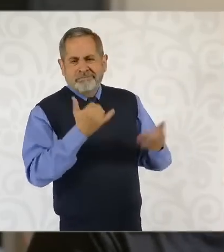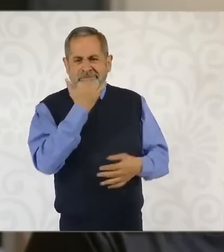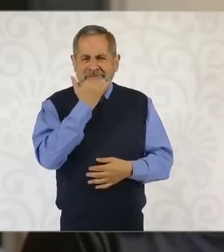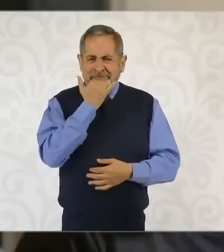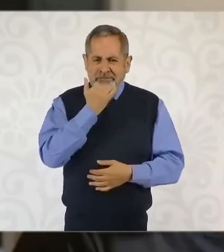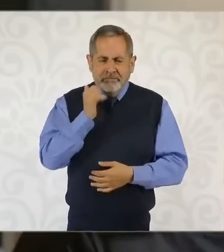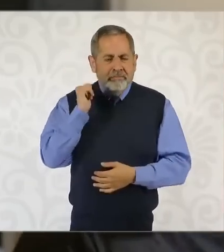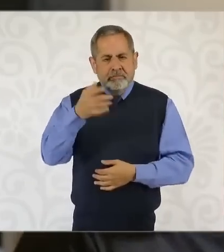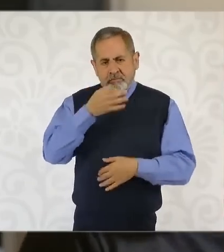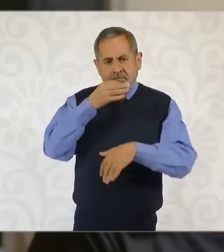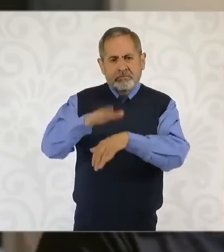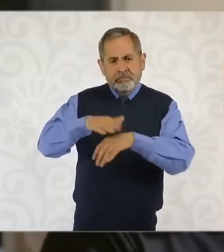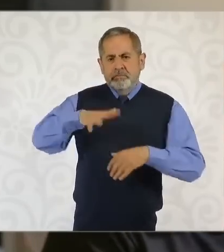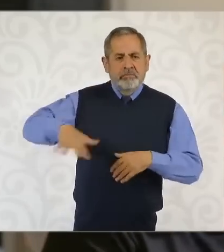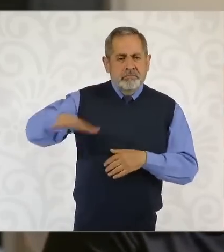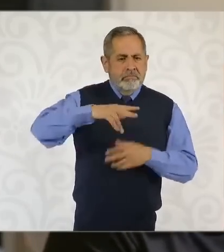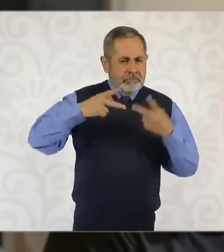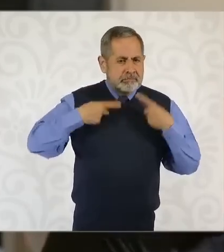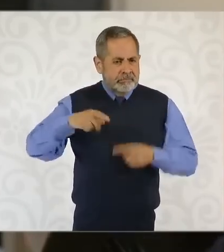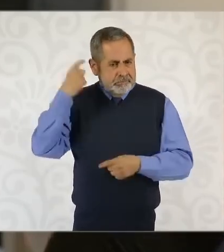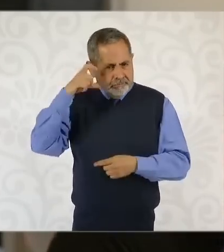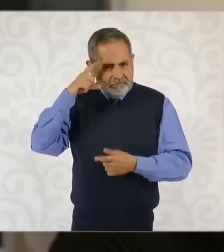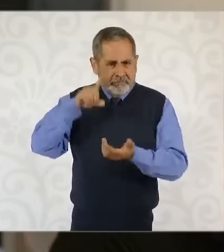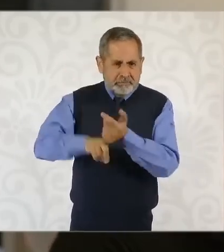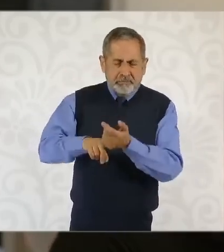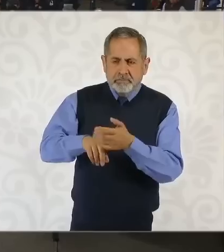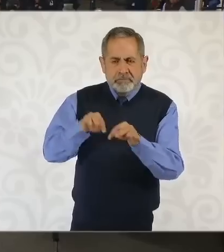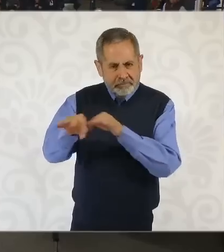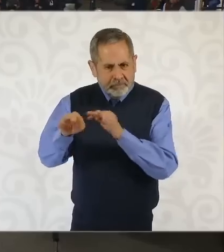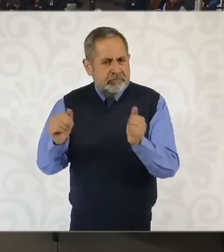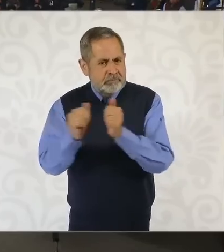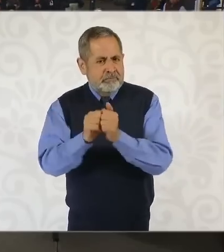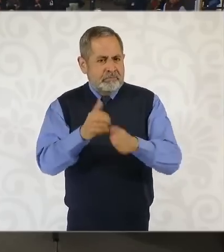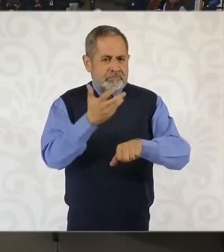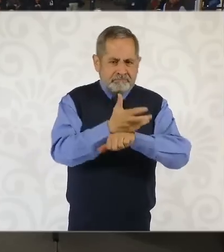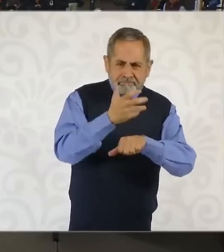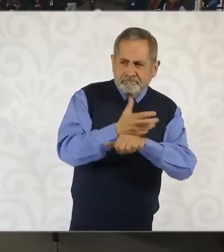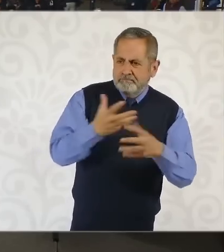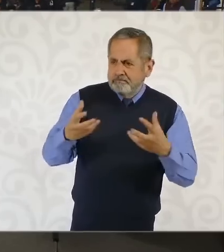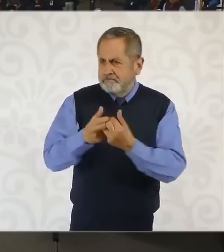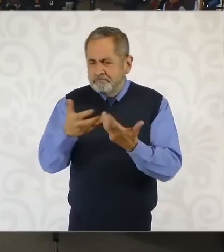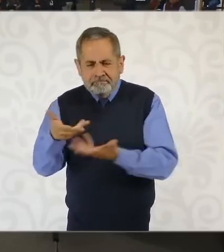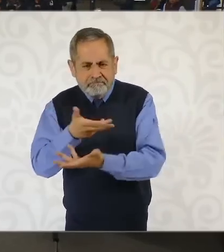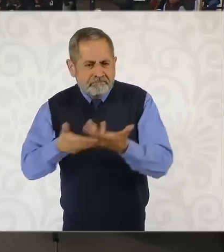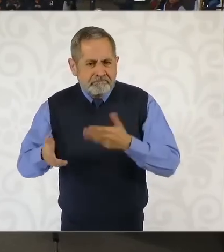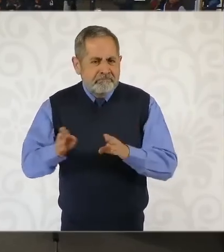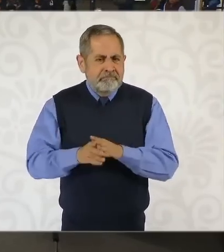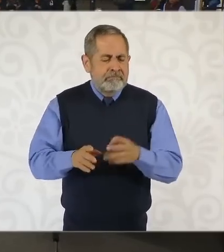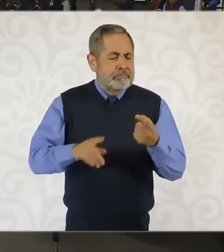al pueblo de quintan Ro que atiende a muchos americanos y Y a qué atribuye usted el tema de